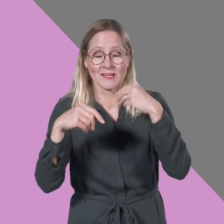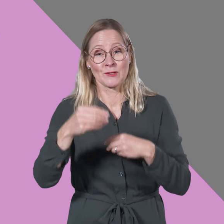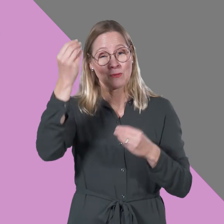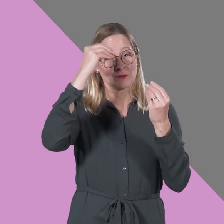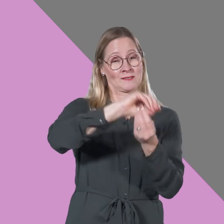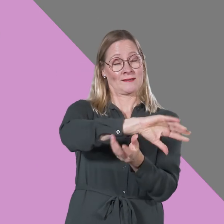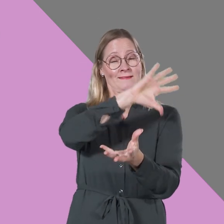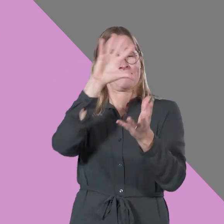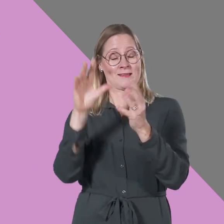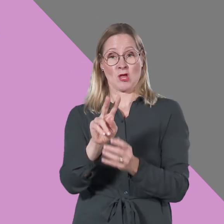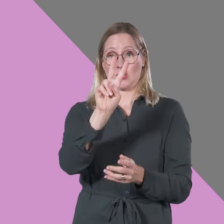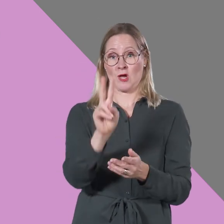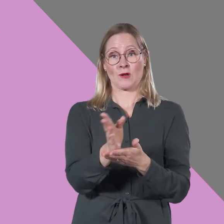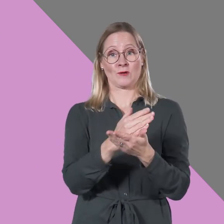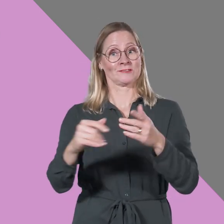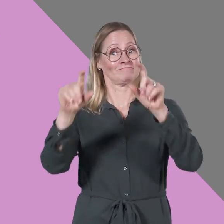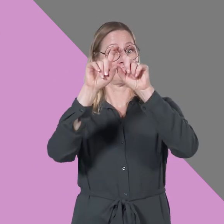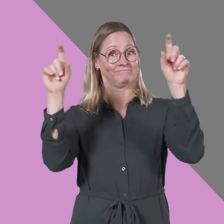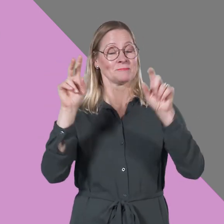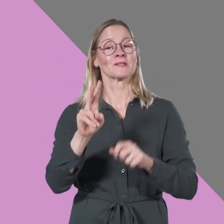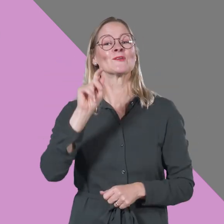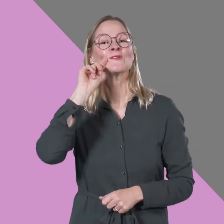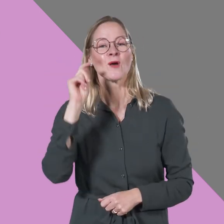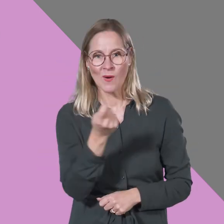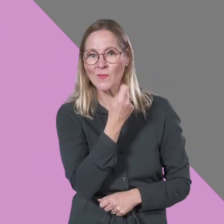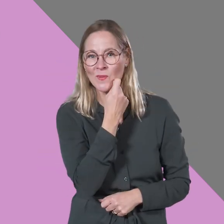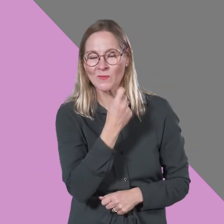Kurssikokonaisuuden toisen osan teemana on joulu.